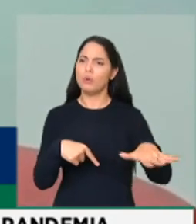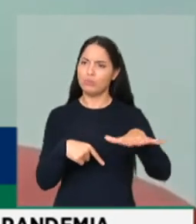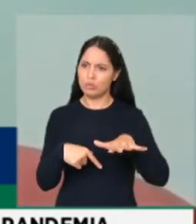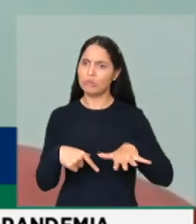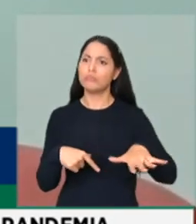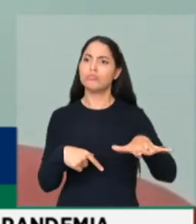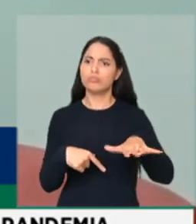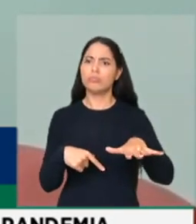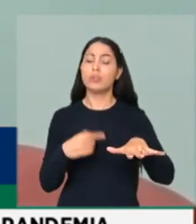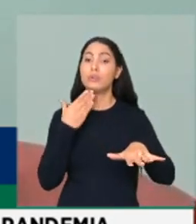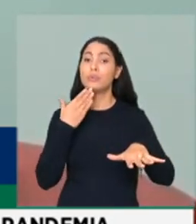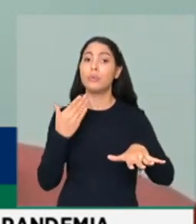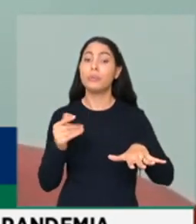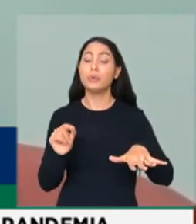ESSA QUE FOI RETIRADA. PORQUE GARANTE EMPREGO GARANTE A